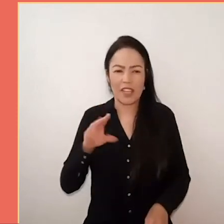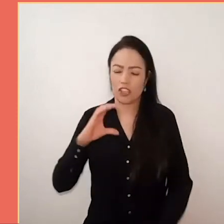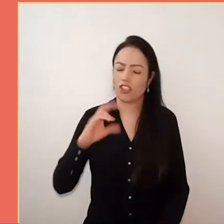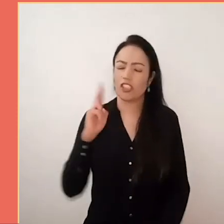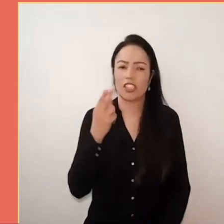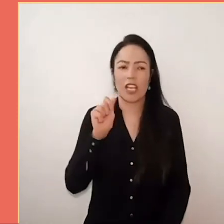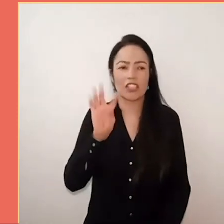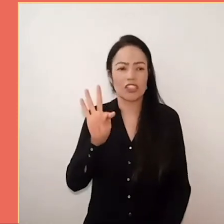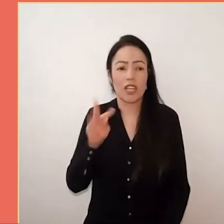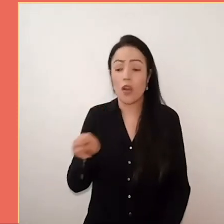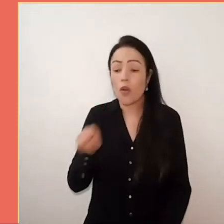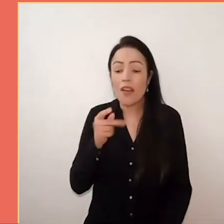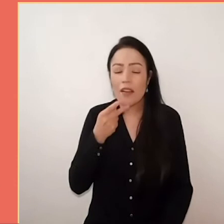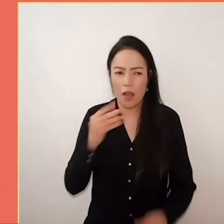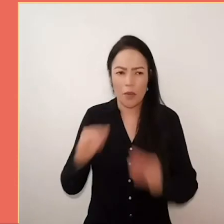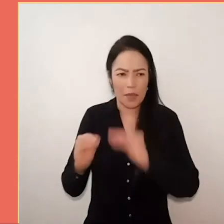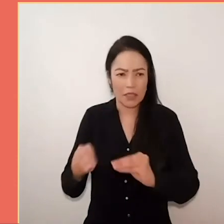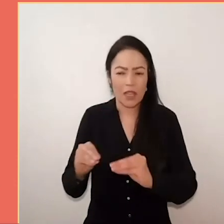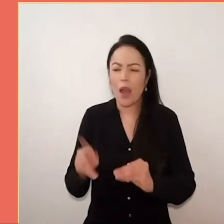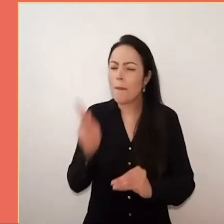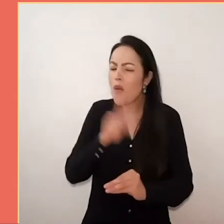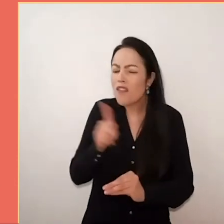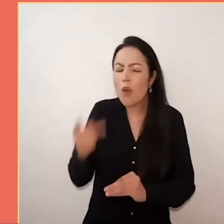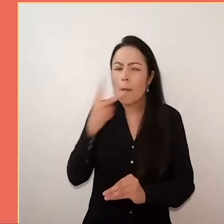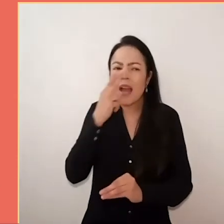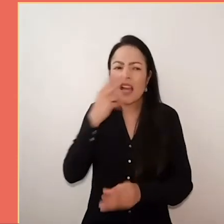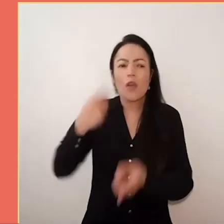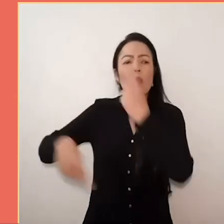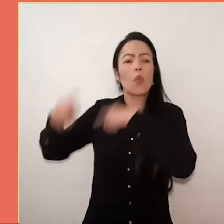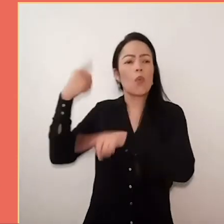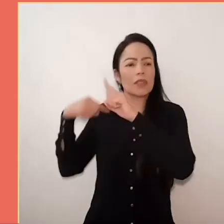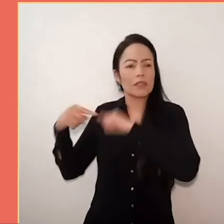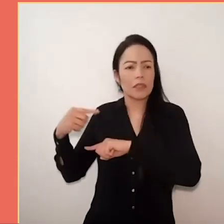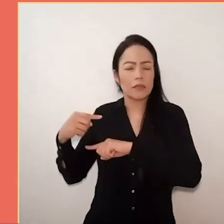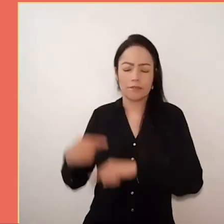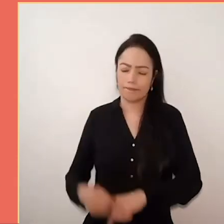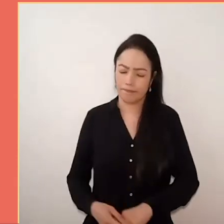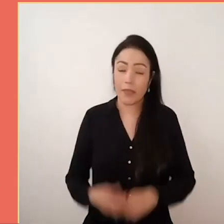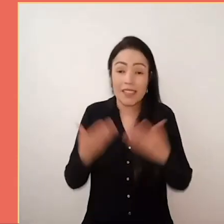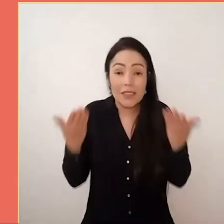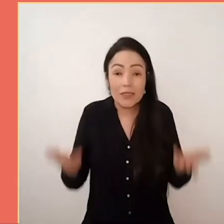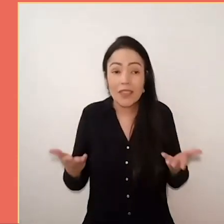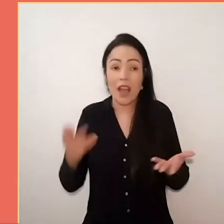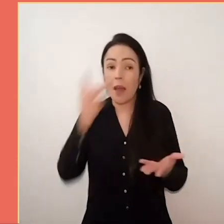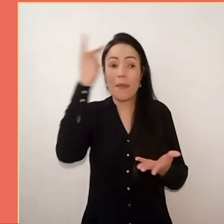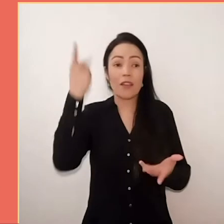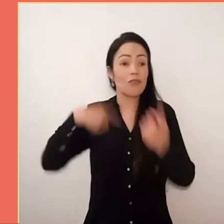eu não me conformo de professores que votaram em determinada coisa. Mas é isso, as pessoas votaram, gente.